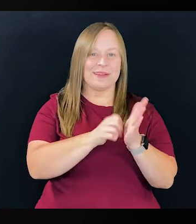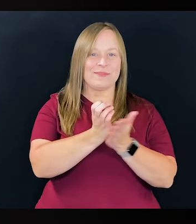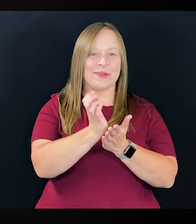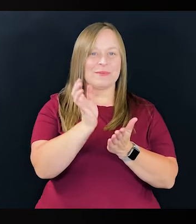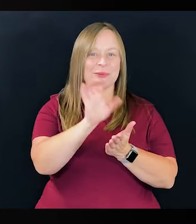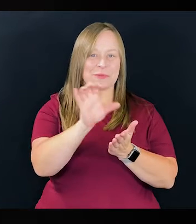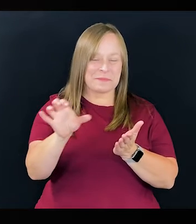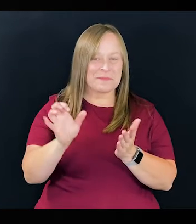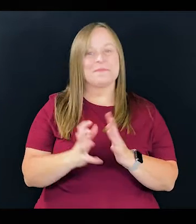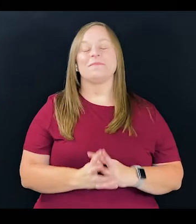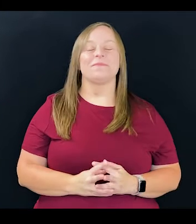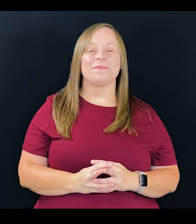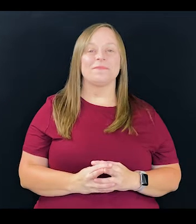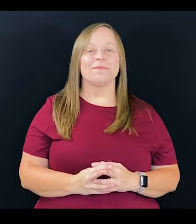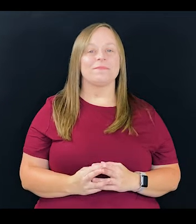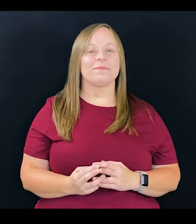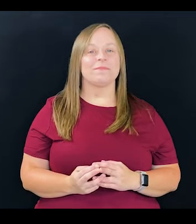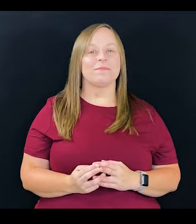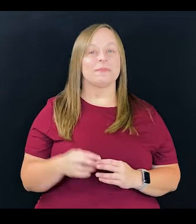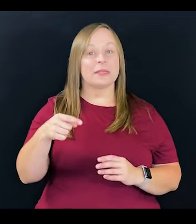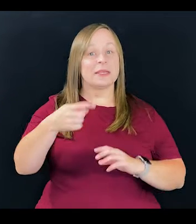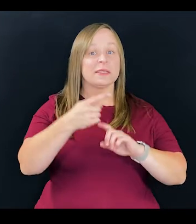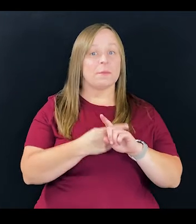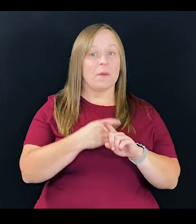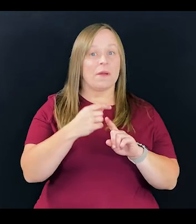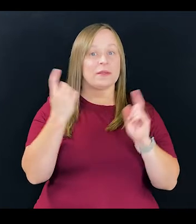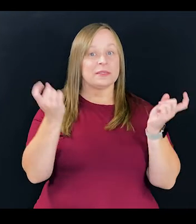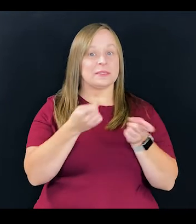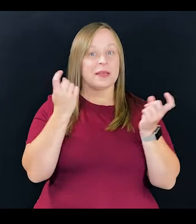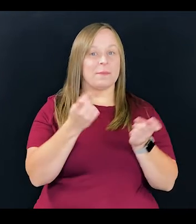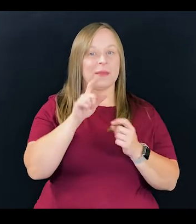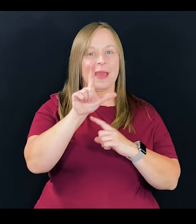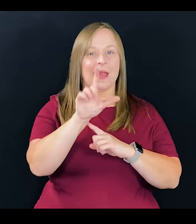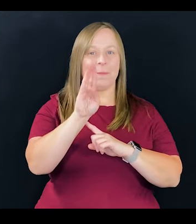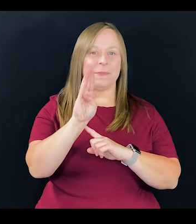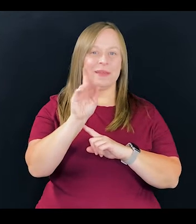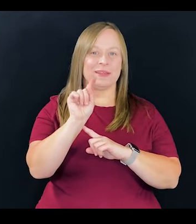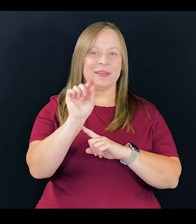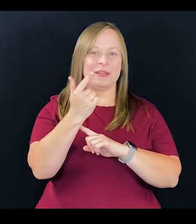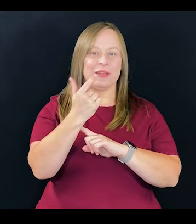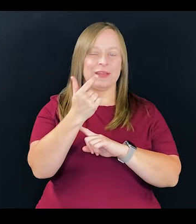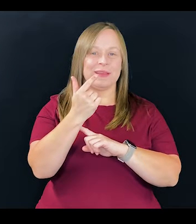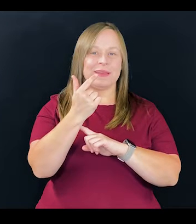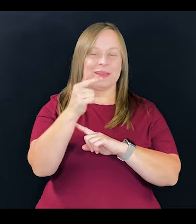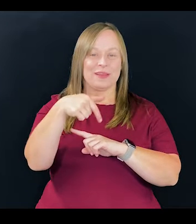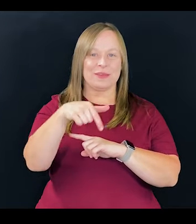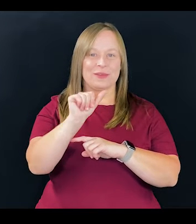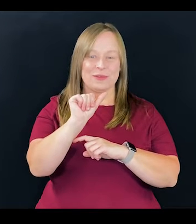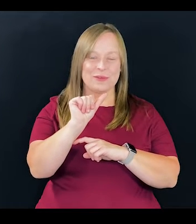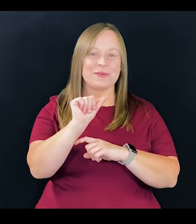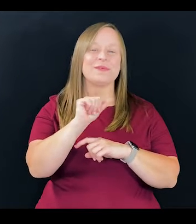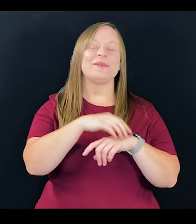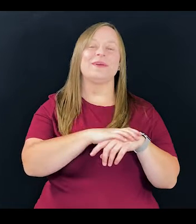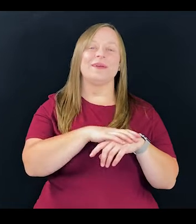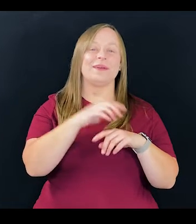"Empire State of Rights: Con Subtítulos". Este mes estamos celebrando el mes del orgullo LGBTQ,